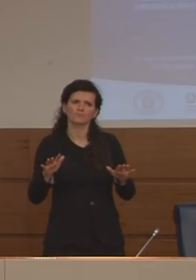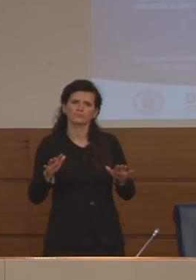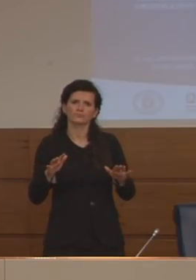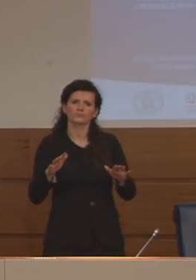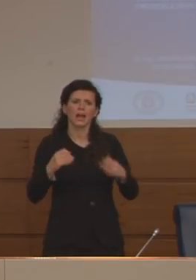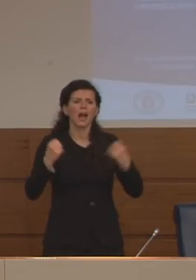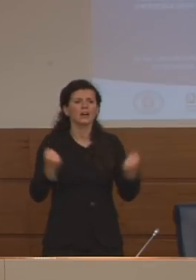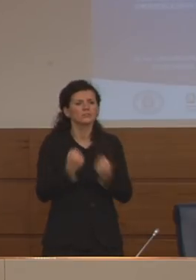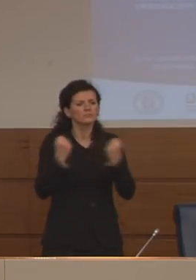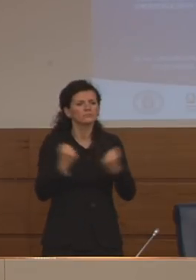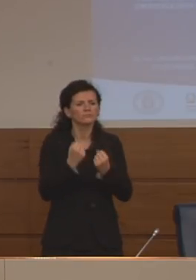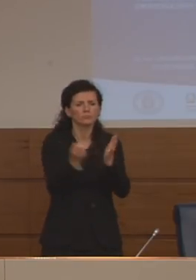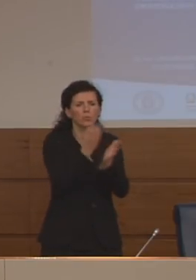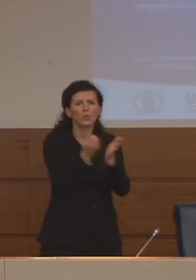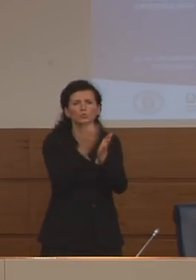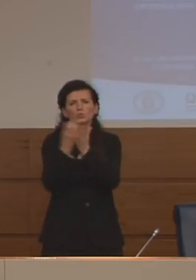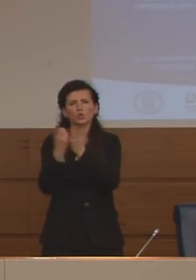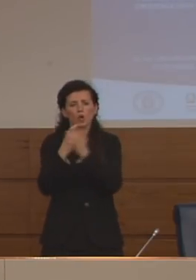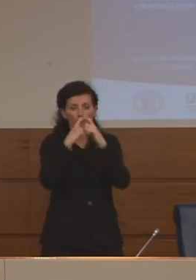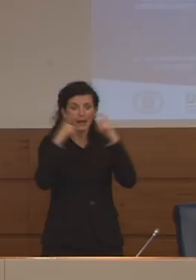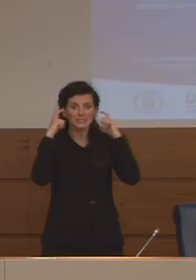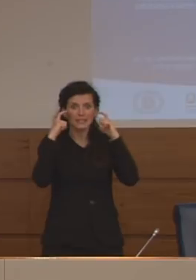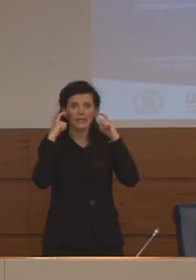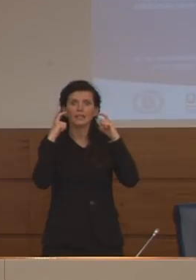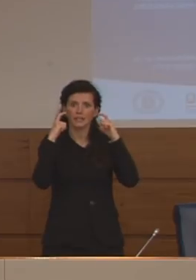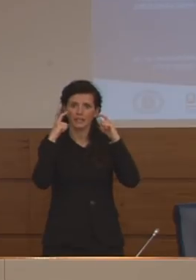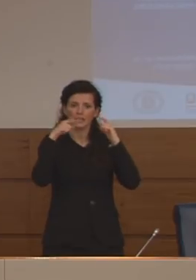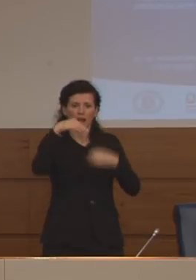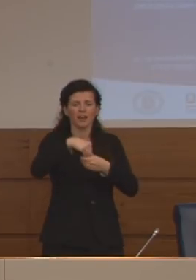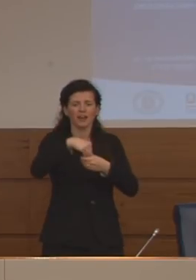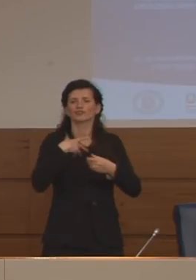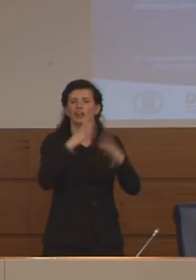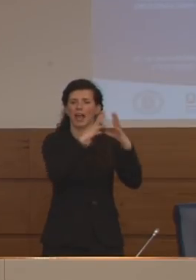produzione di mascherine, mascherine ad uso della popolazione.